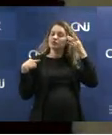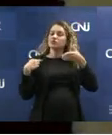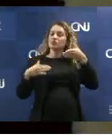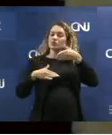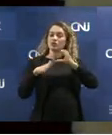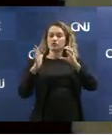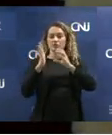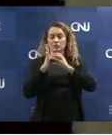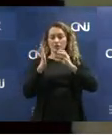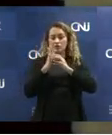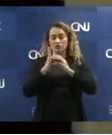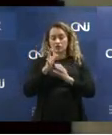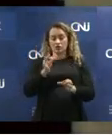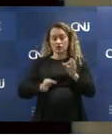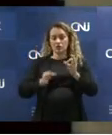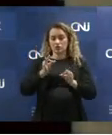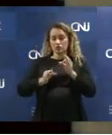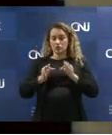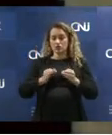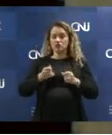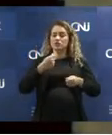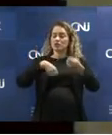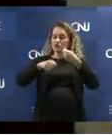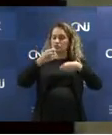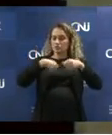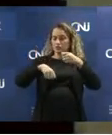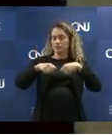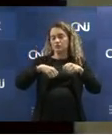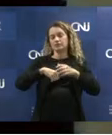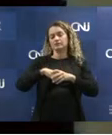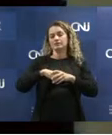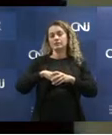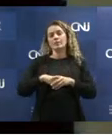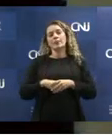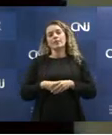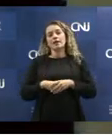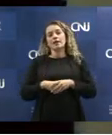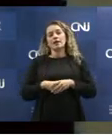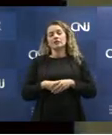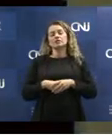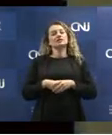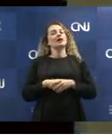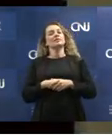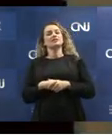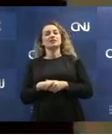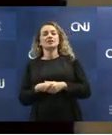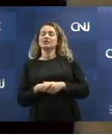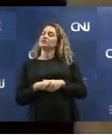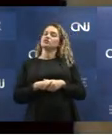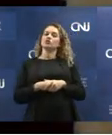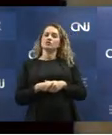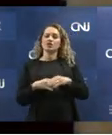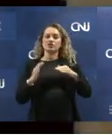tanto no âmbito judicial quanto no âmbito administrativo, é de natureza subjetiva. O personalismo é intransferível.